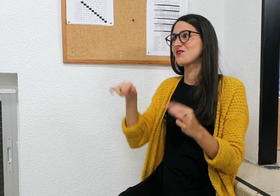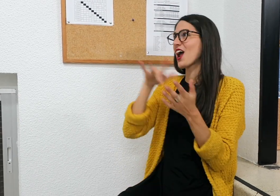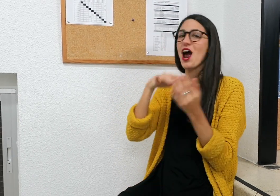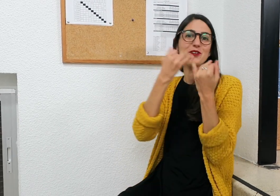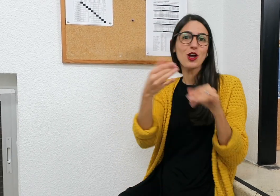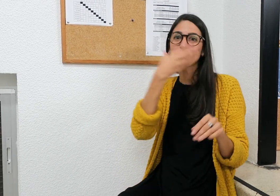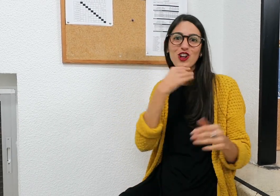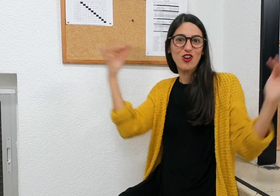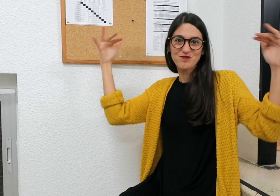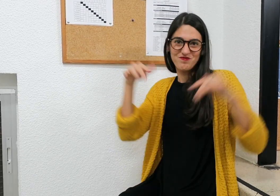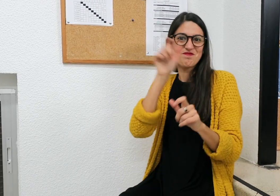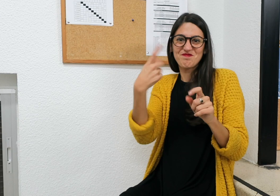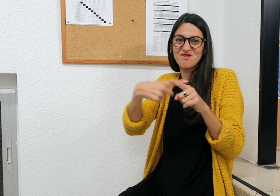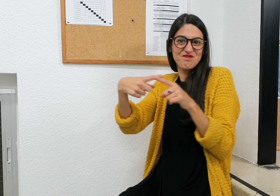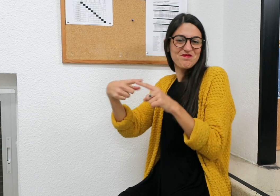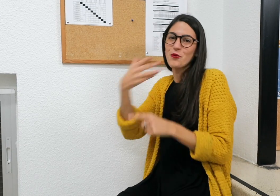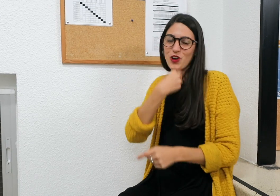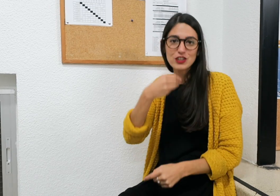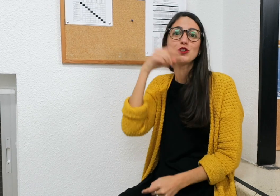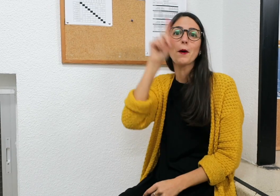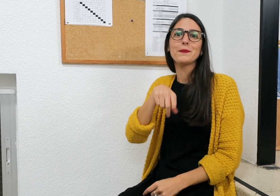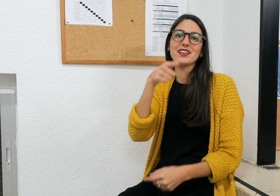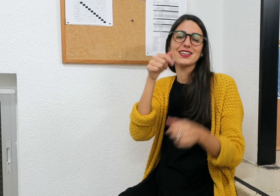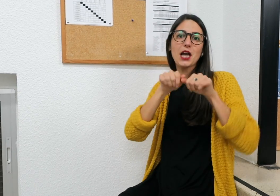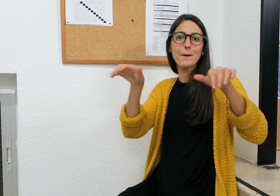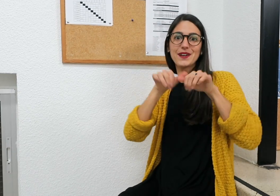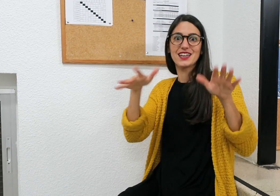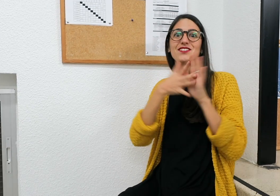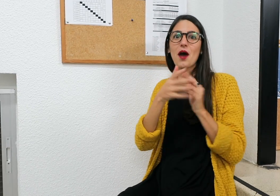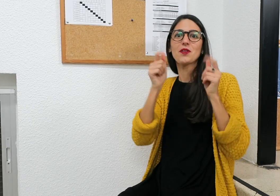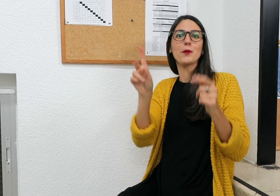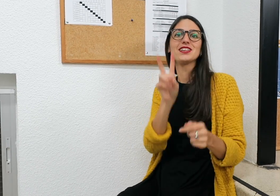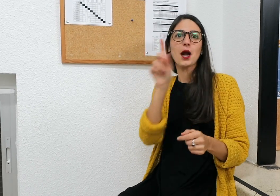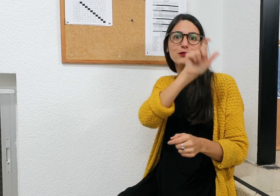El evento ha sido muy bonito, con muchas personas diferentes, y además el streaming ha dado oportunidad